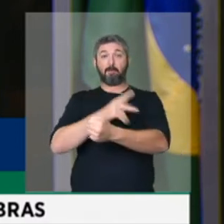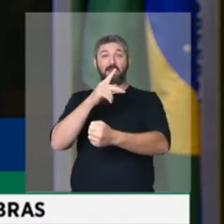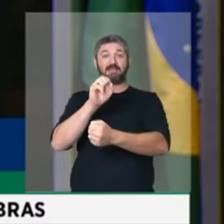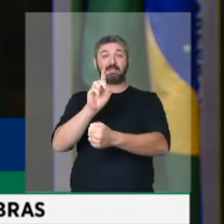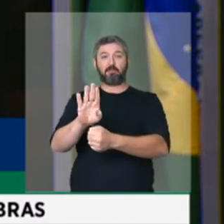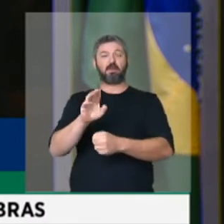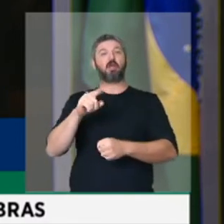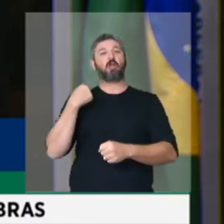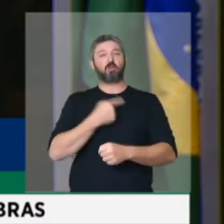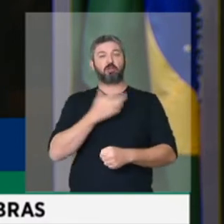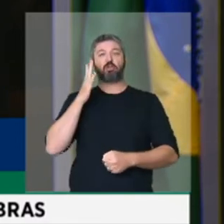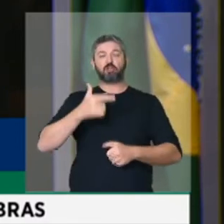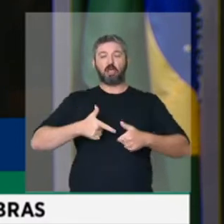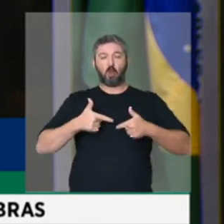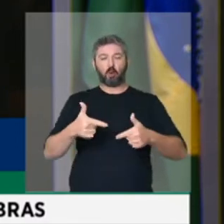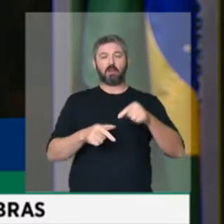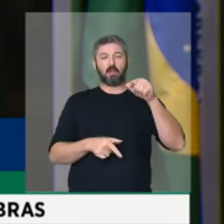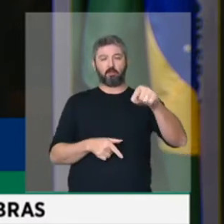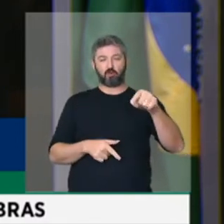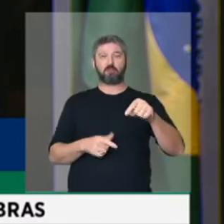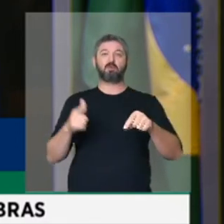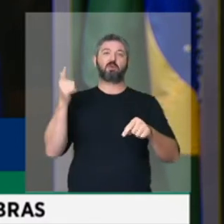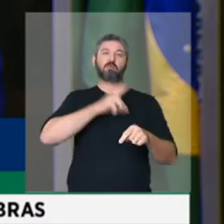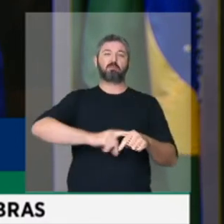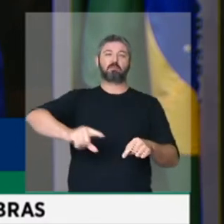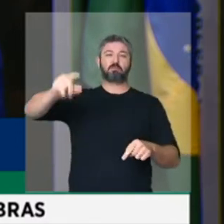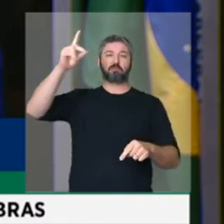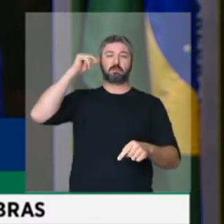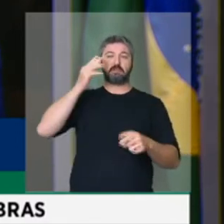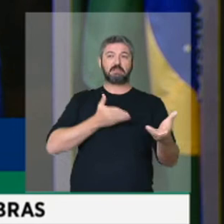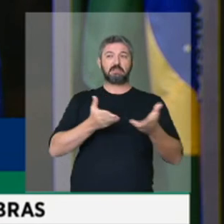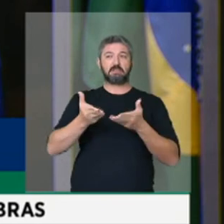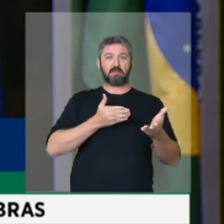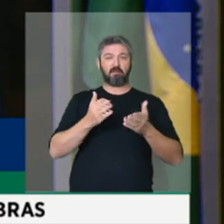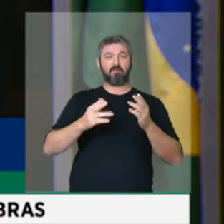CHANCE DE ADQUIRIREM AÇÕES DA ELETROBRAS EM PODERES DA UNIÃO EM CONDIÇÕES FAVORÁ